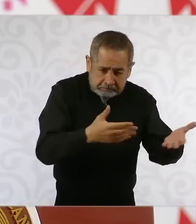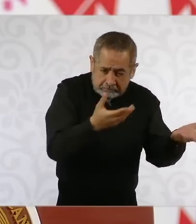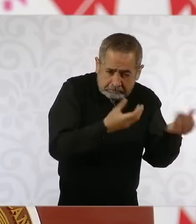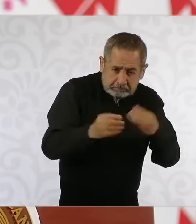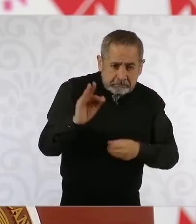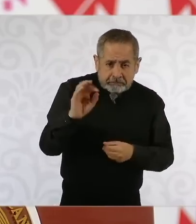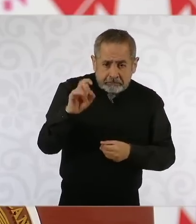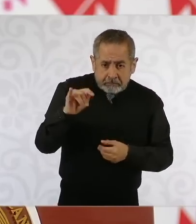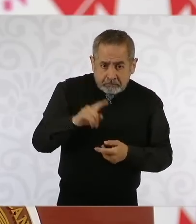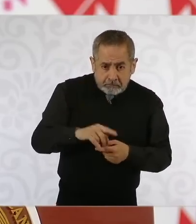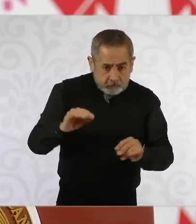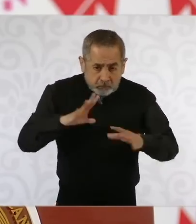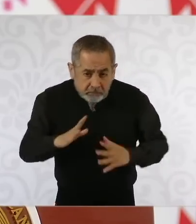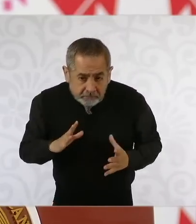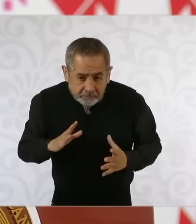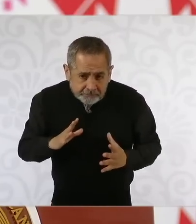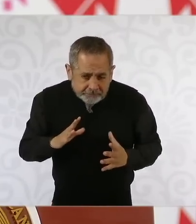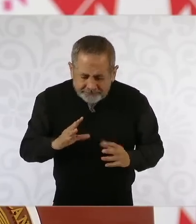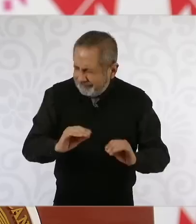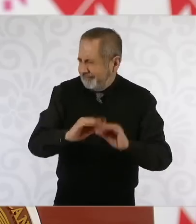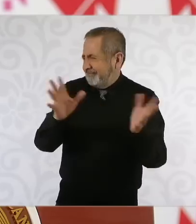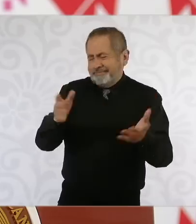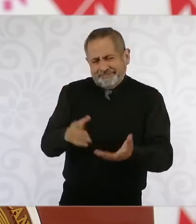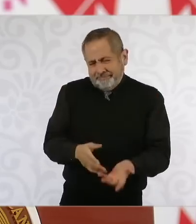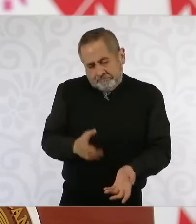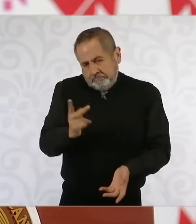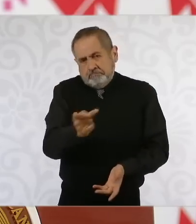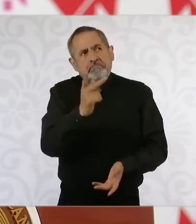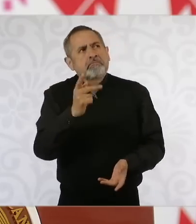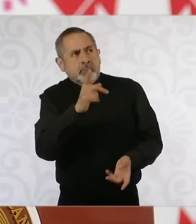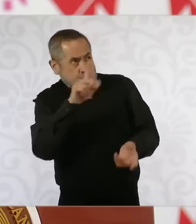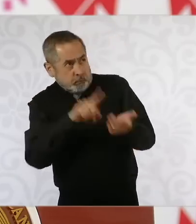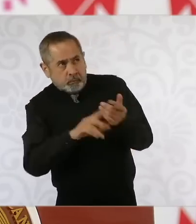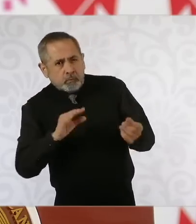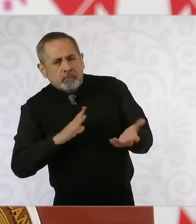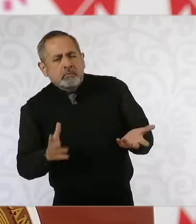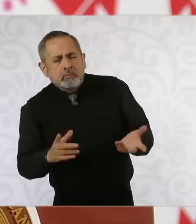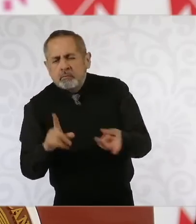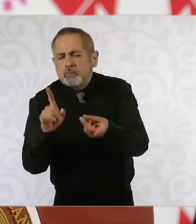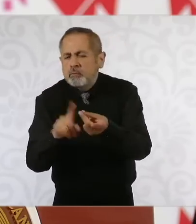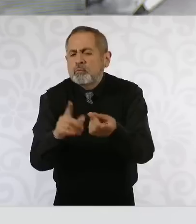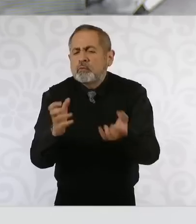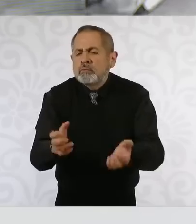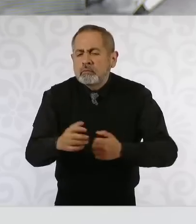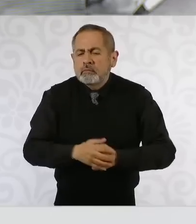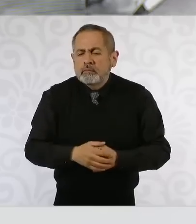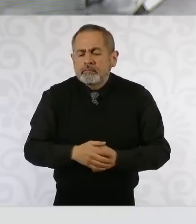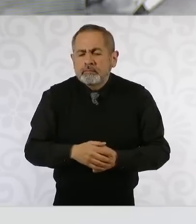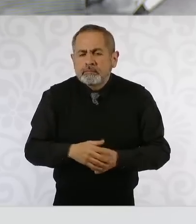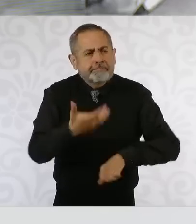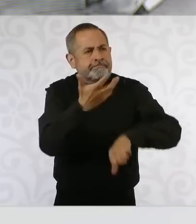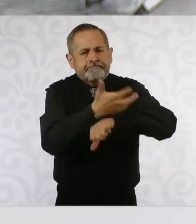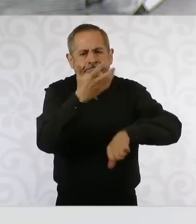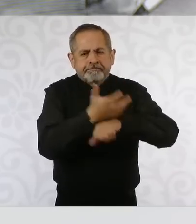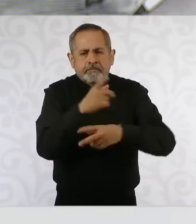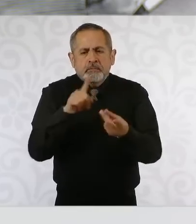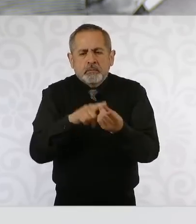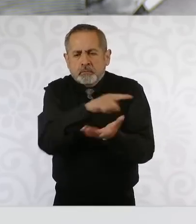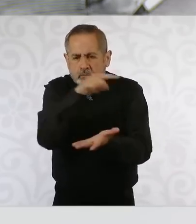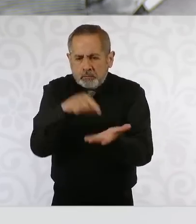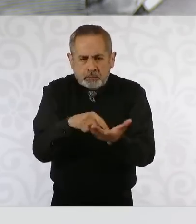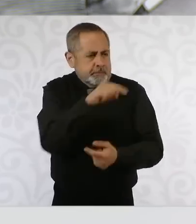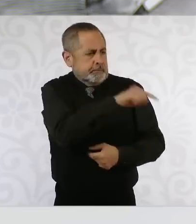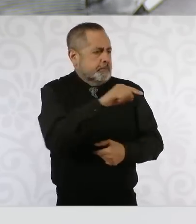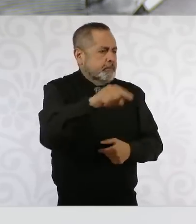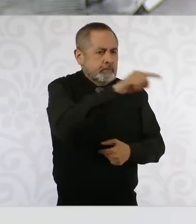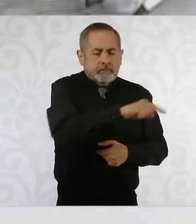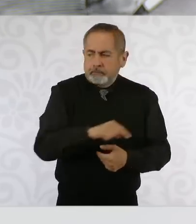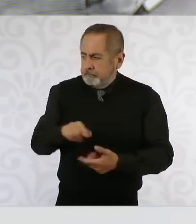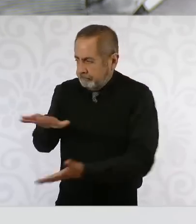pregunta dónde están los cárteles de la droga en Estados Unidos que distribuyen el fentanilo